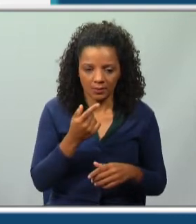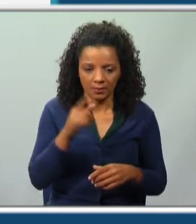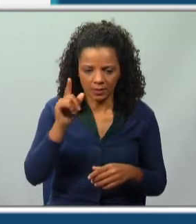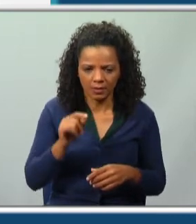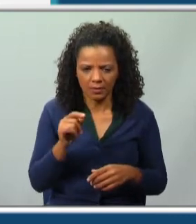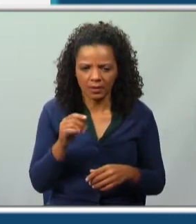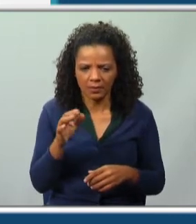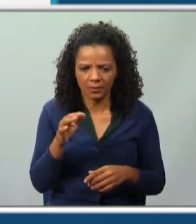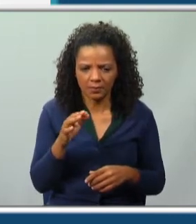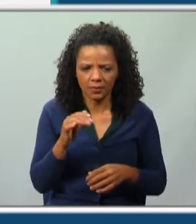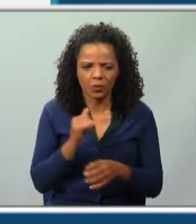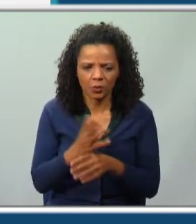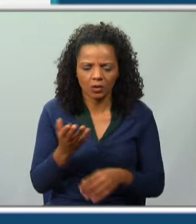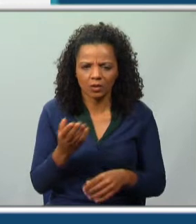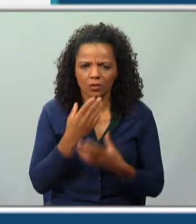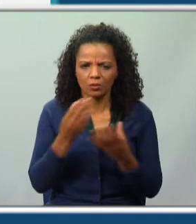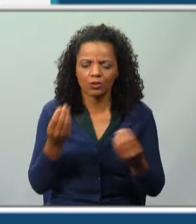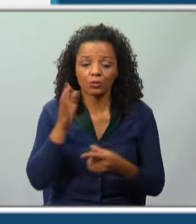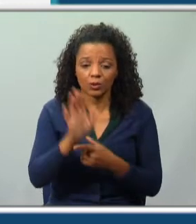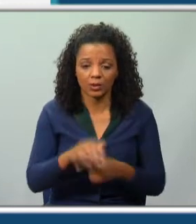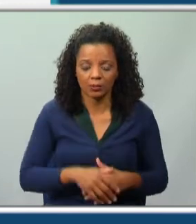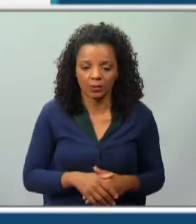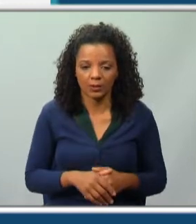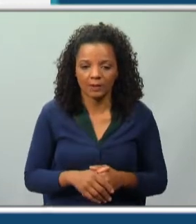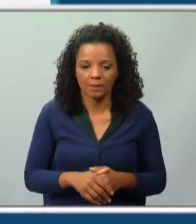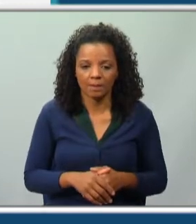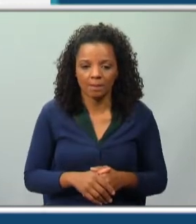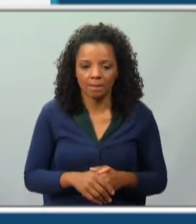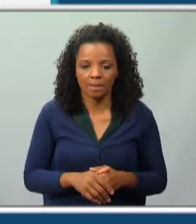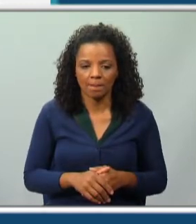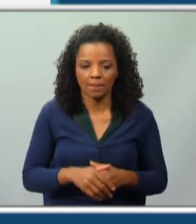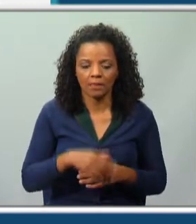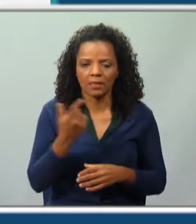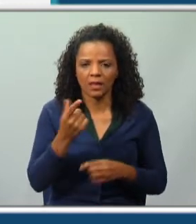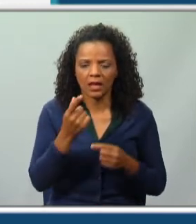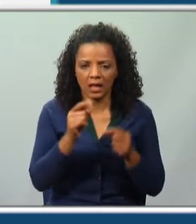tinhamos aqui ainda outras tantas por exemplo torta a linha está torta quer 我們這裡還有很多其他人例如歪線是歪的